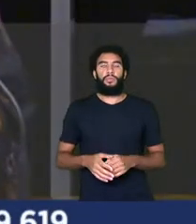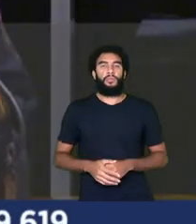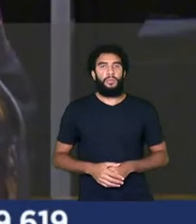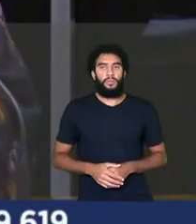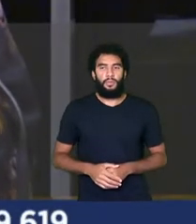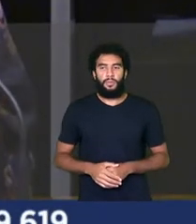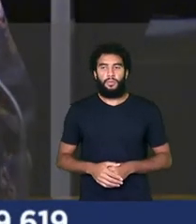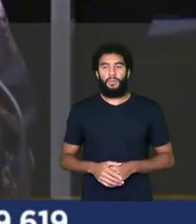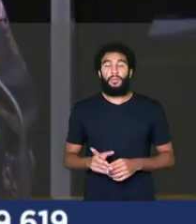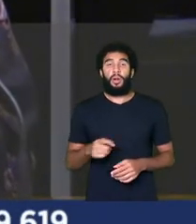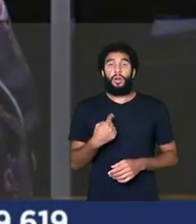[DEPUTADA]: TEMOS QUE TRAZER UMA DISCUSSÃO QUE SEJA